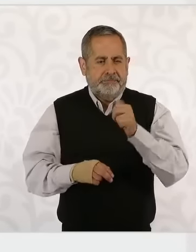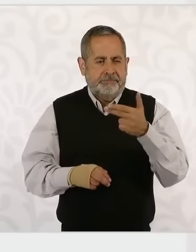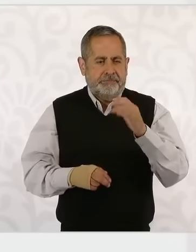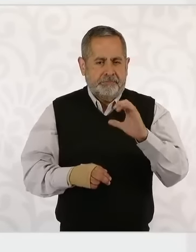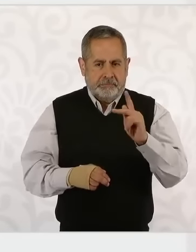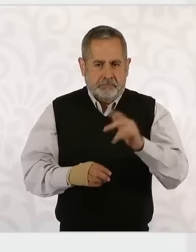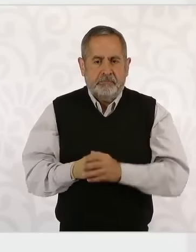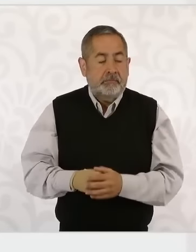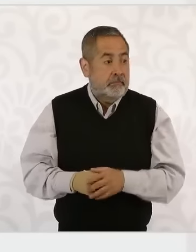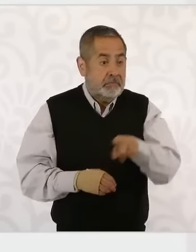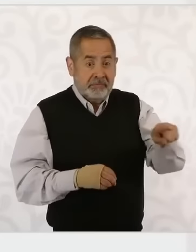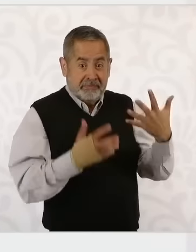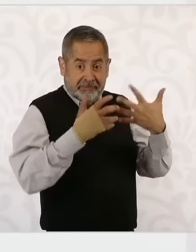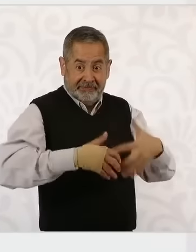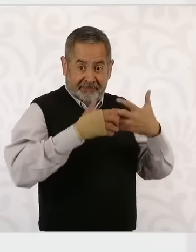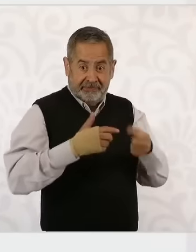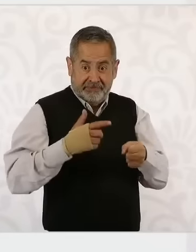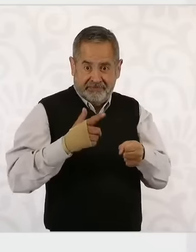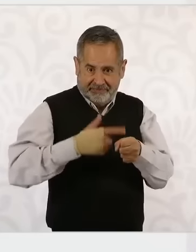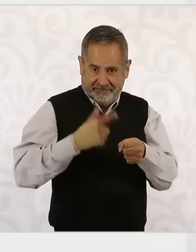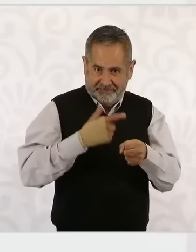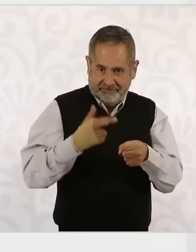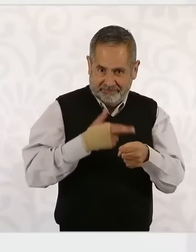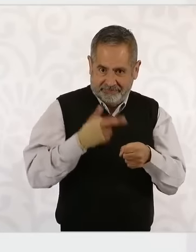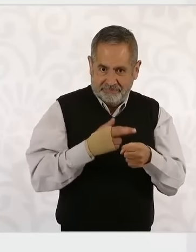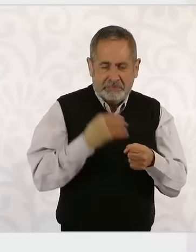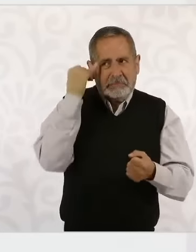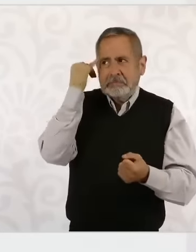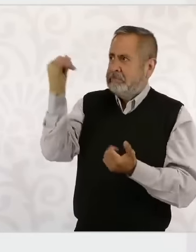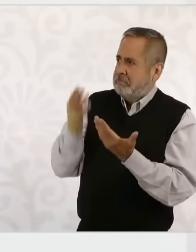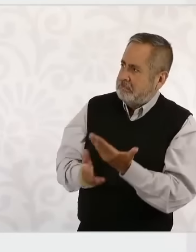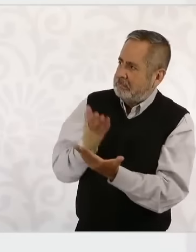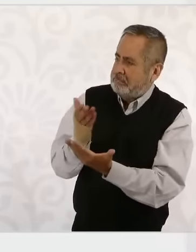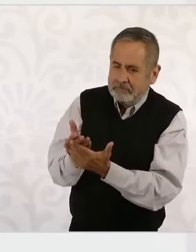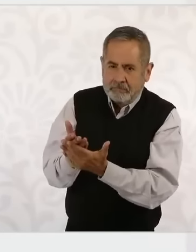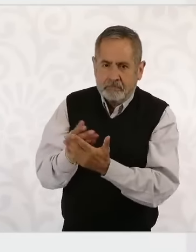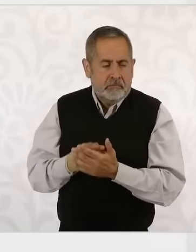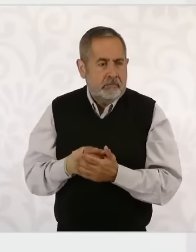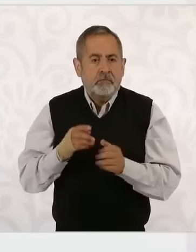los refresqueros hicieron un planteamiento para avanzar en la reducción de azúcar.